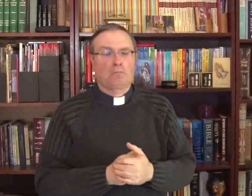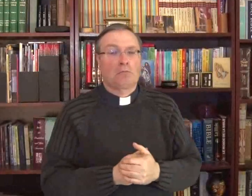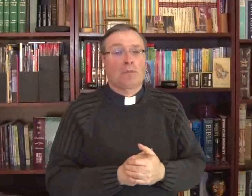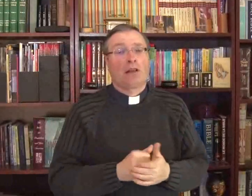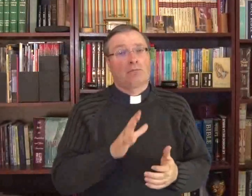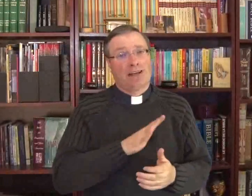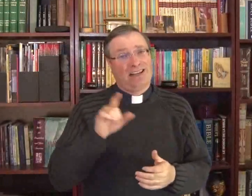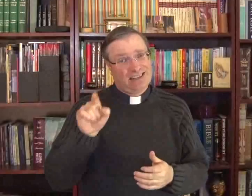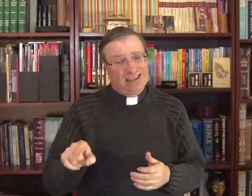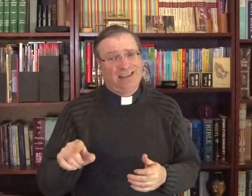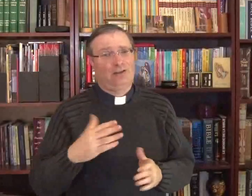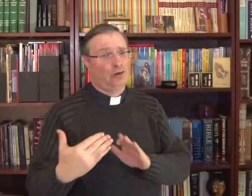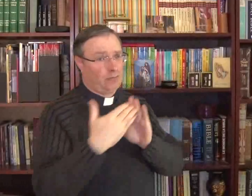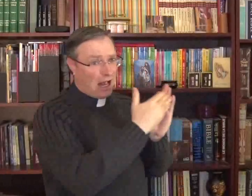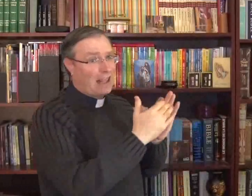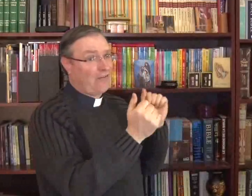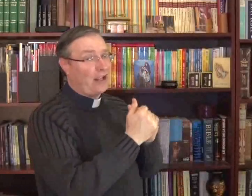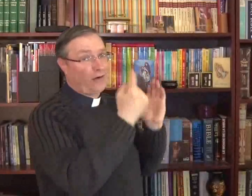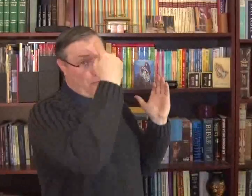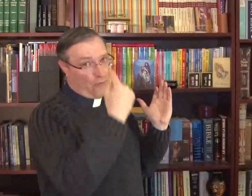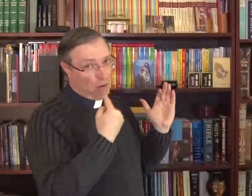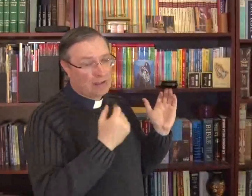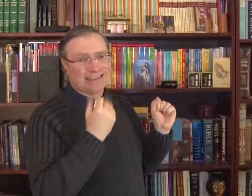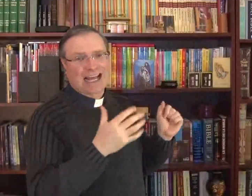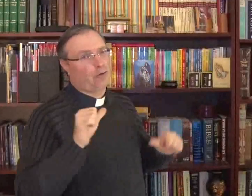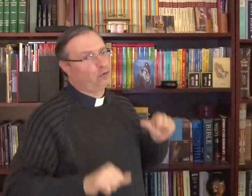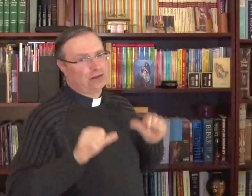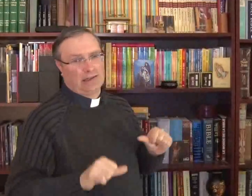Mais qu'il la demande avec foi, sans douter,